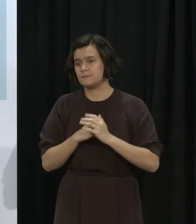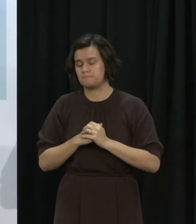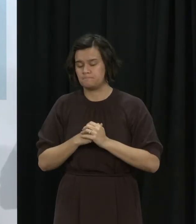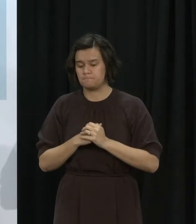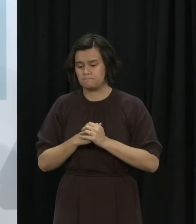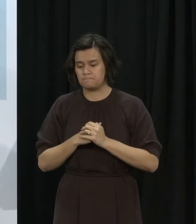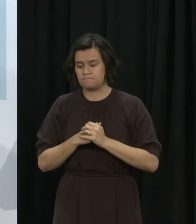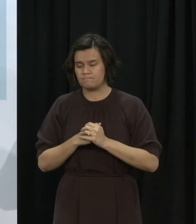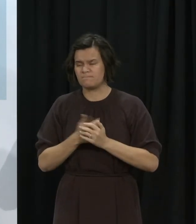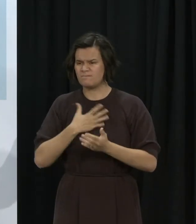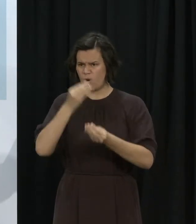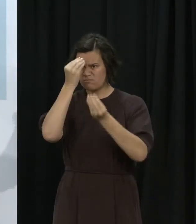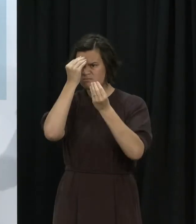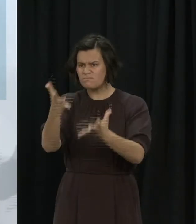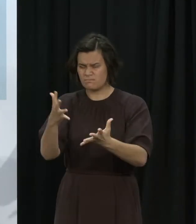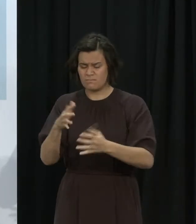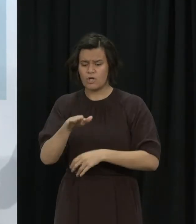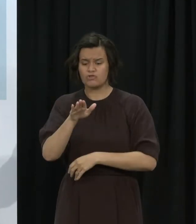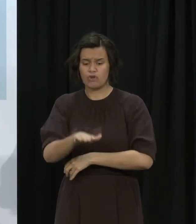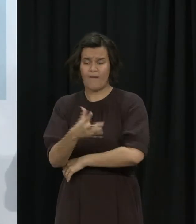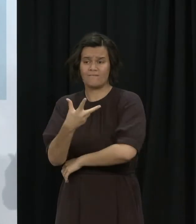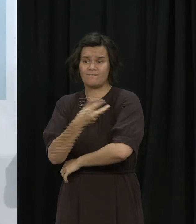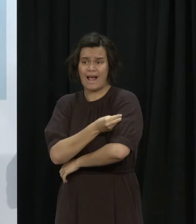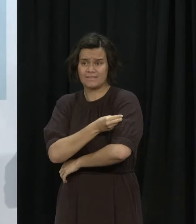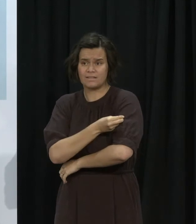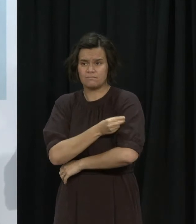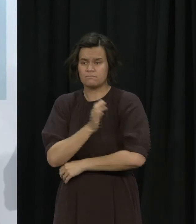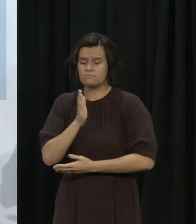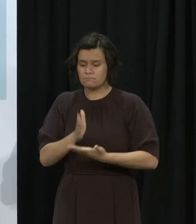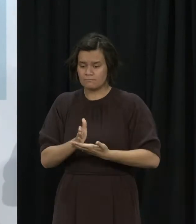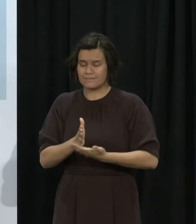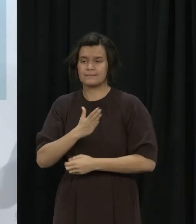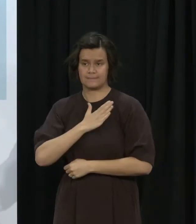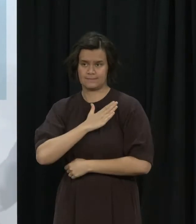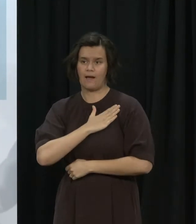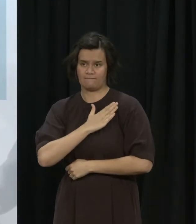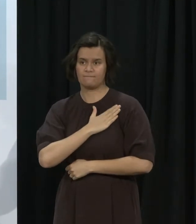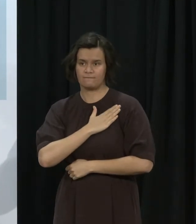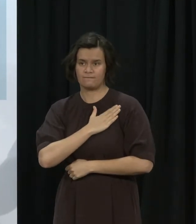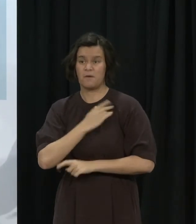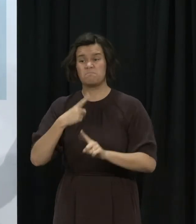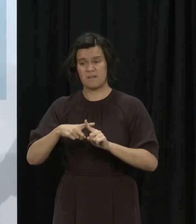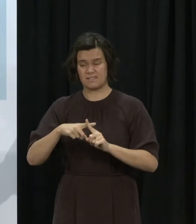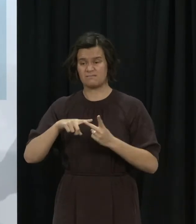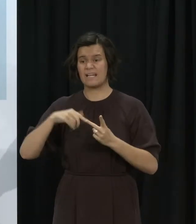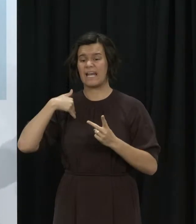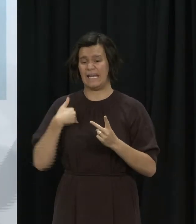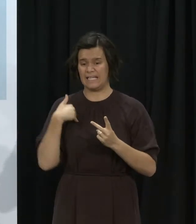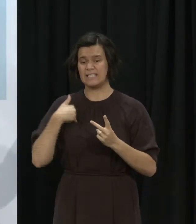tupuna, kare e taea e au korero tino kaha mo te hiranga o te